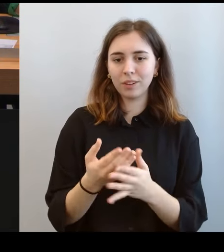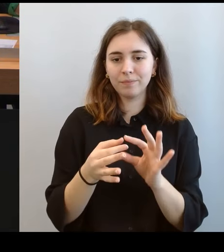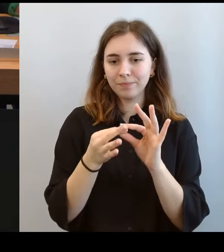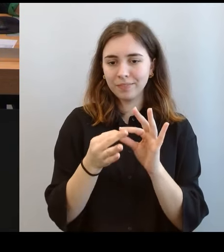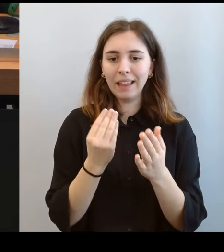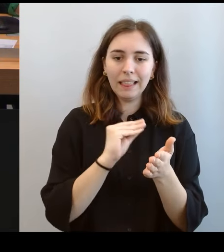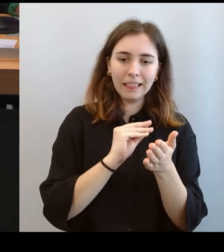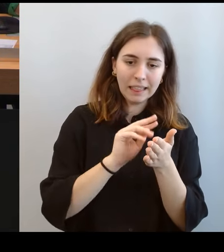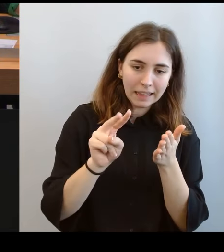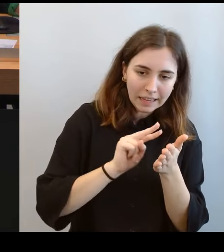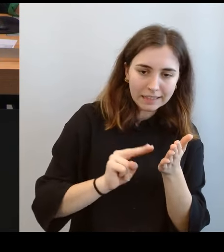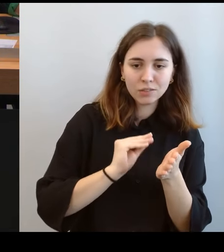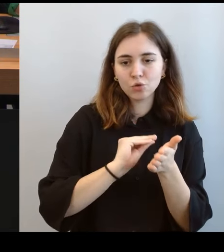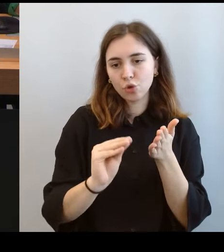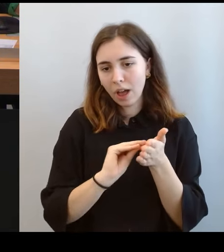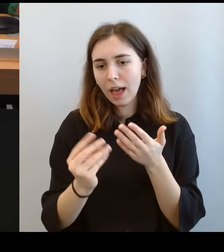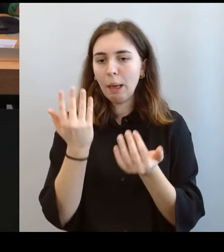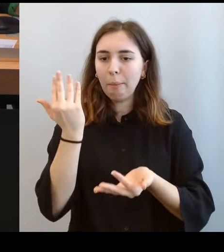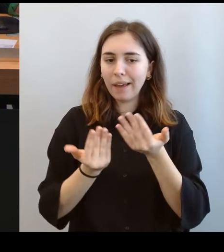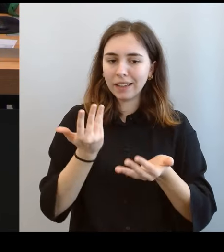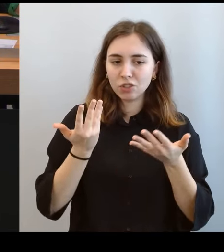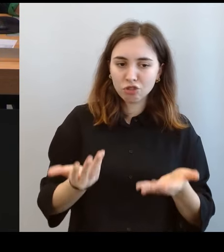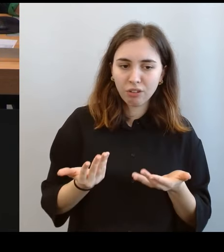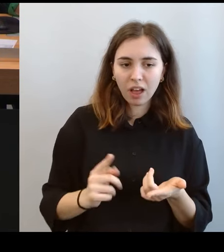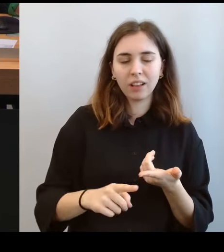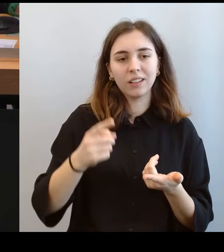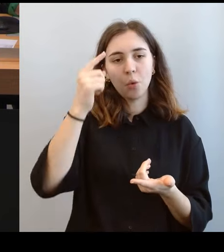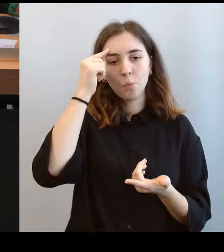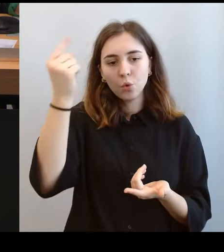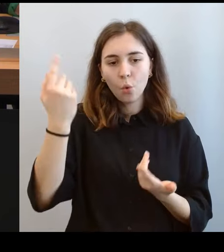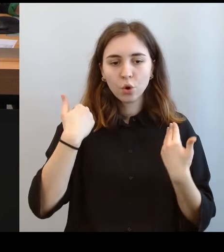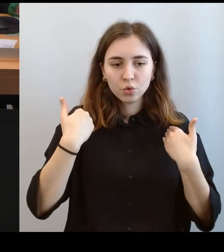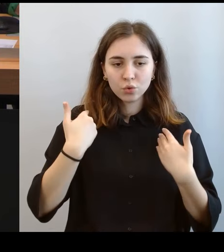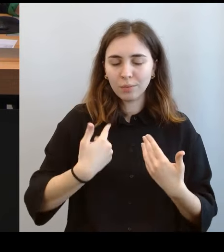motorischen Störungen, Verhaltensstörungen, Sehtests,